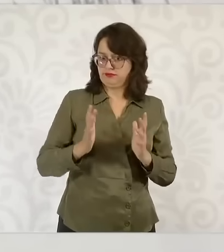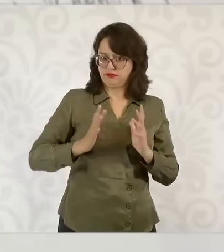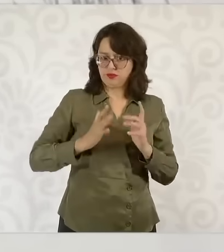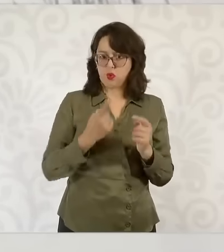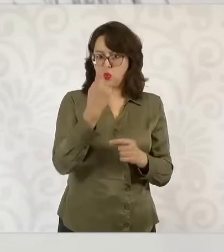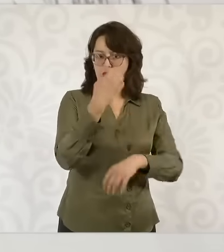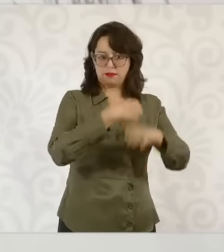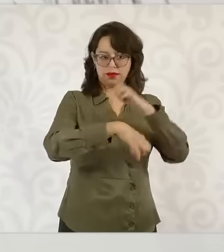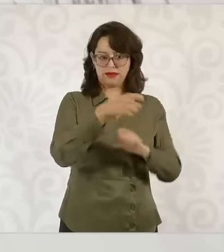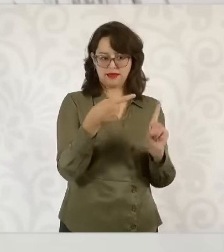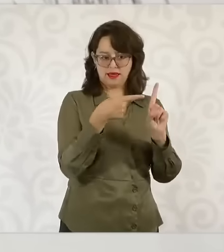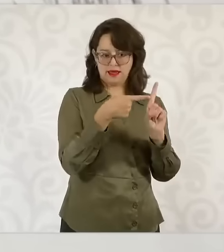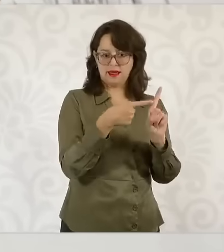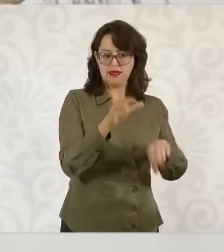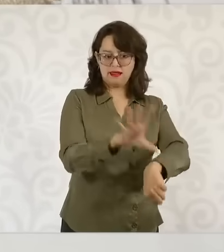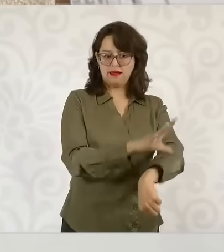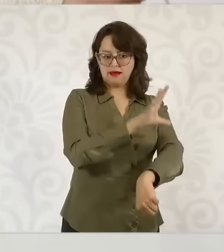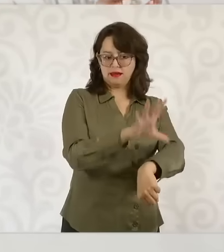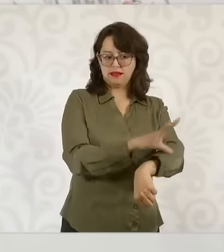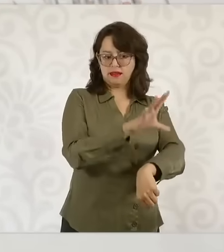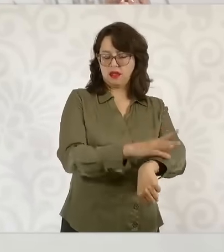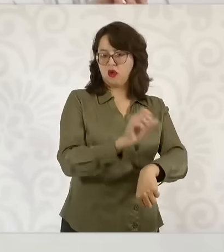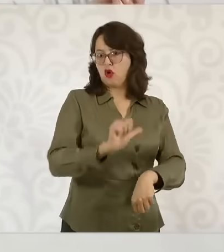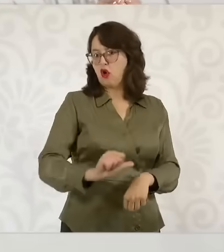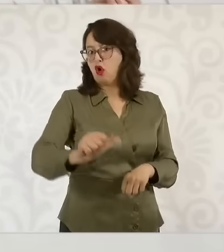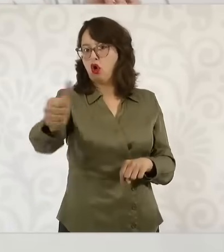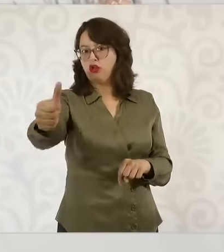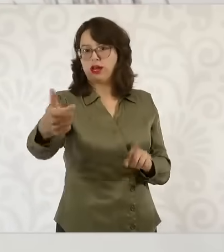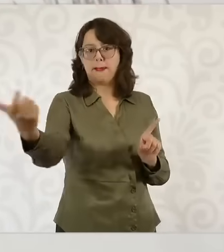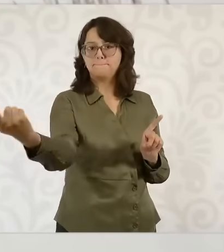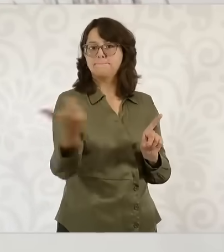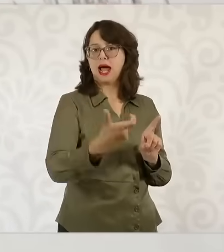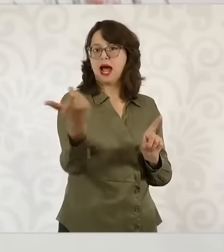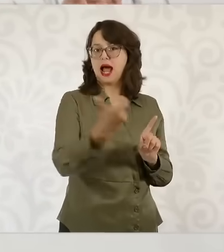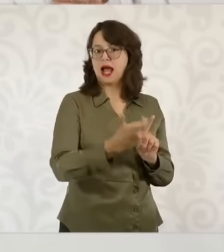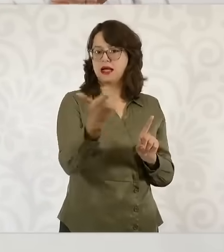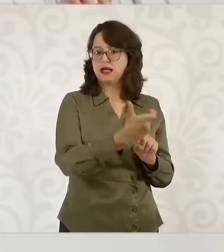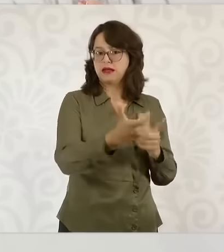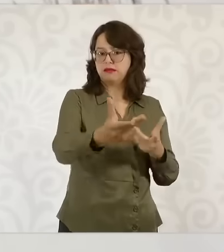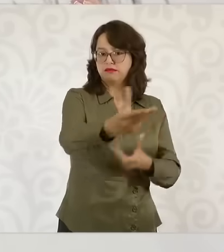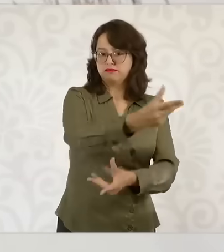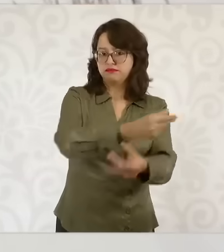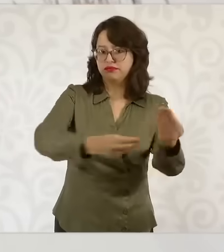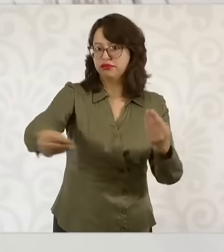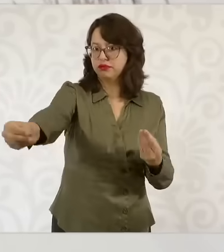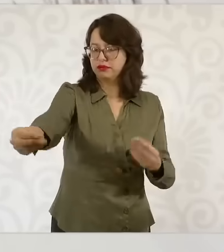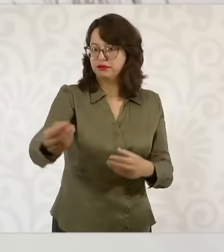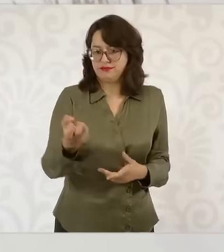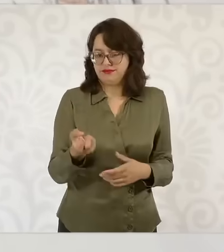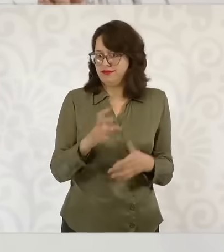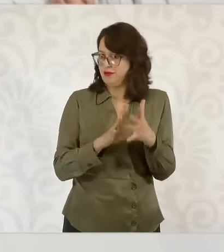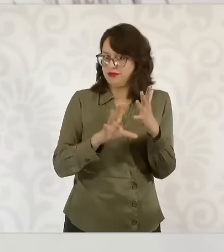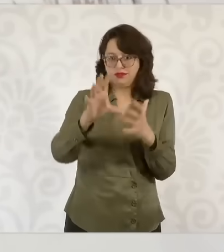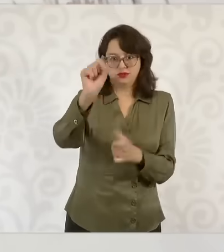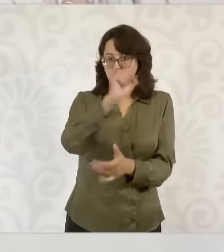en un lugar y en otro lugar se compraba la energía. Eso estaba prohibido por ley,